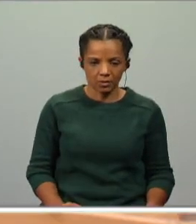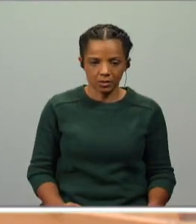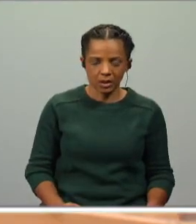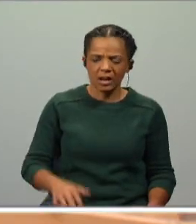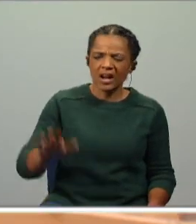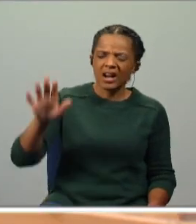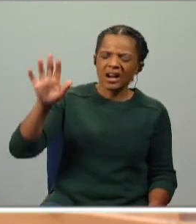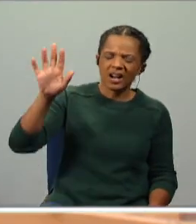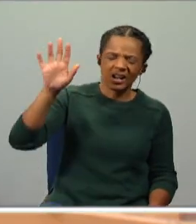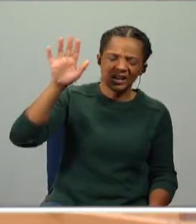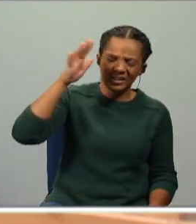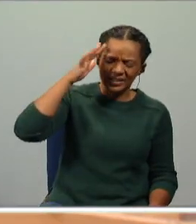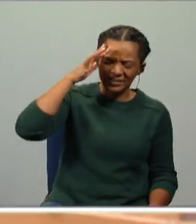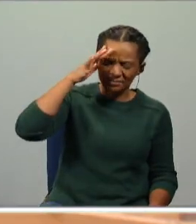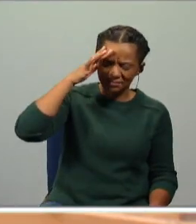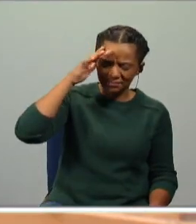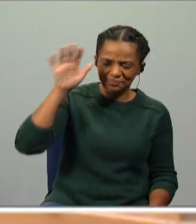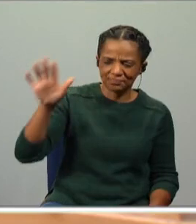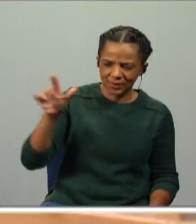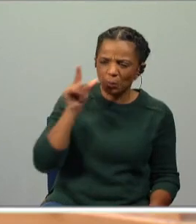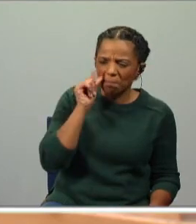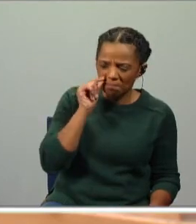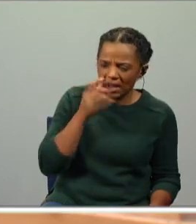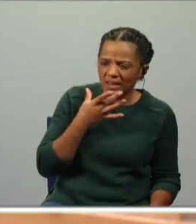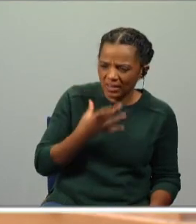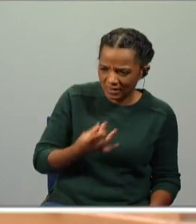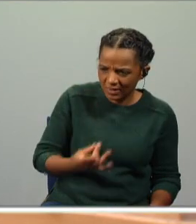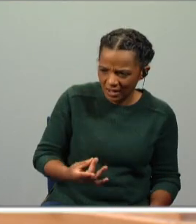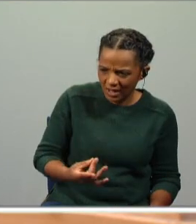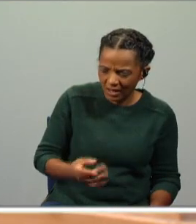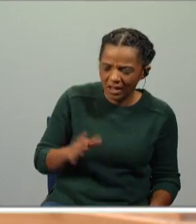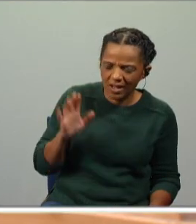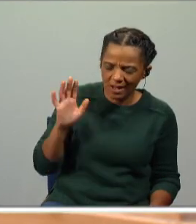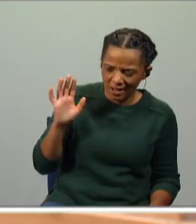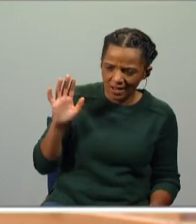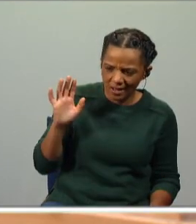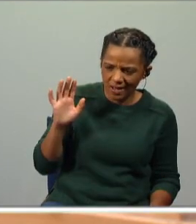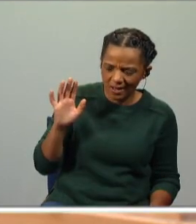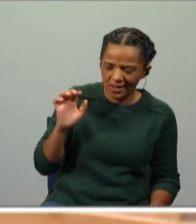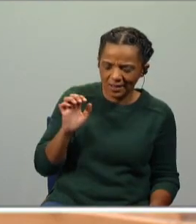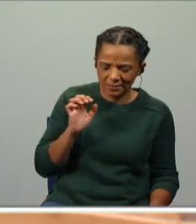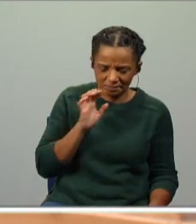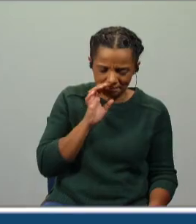Ah, és o pai natal, disse o lobo, em tom de troça.